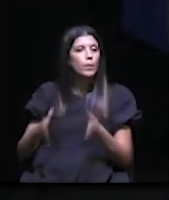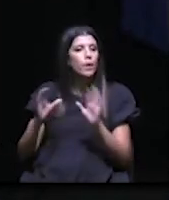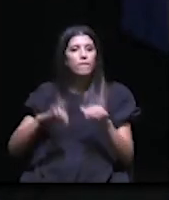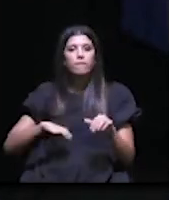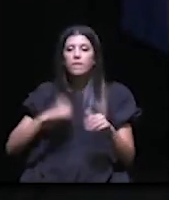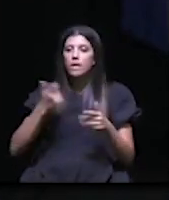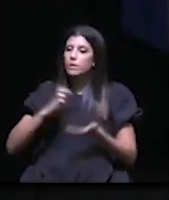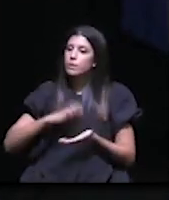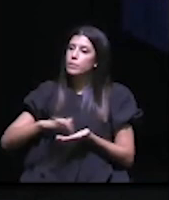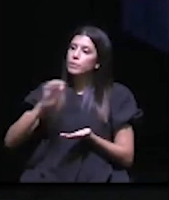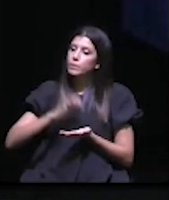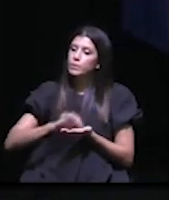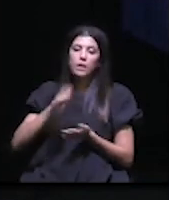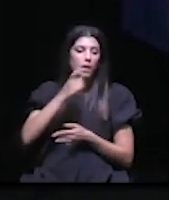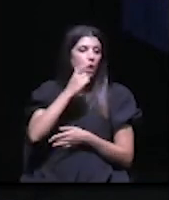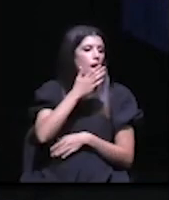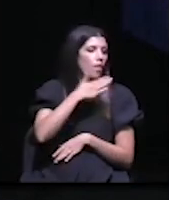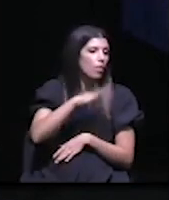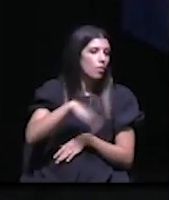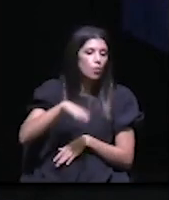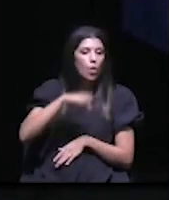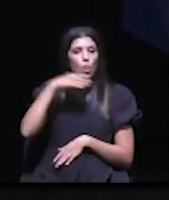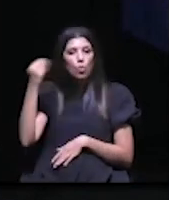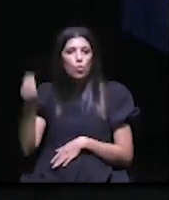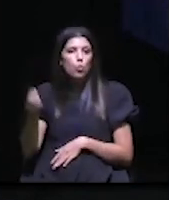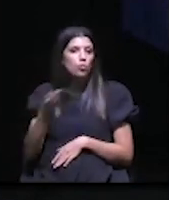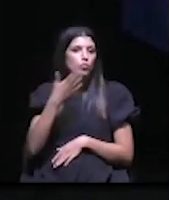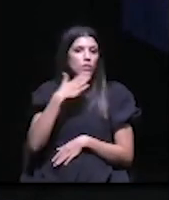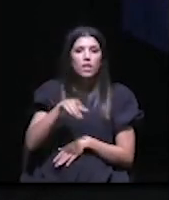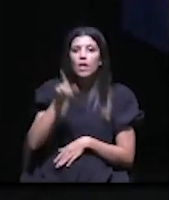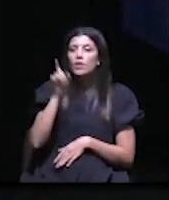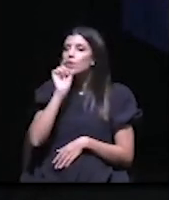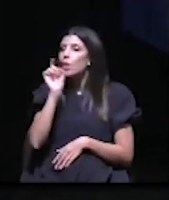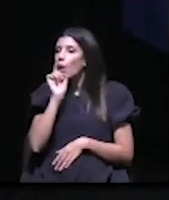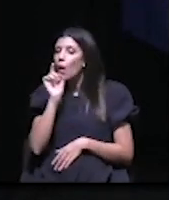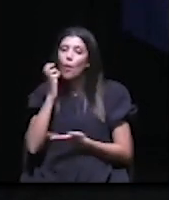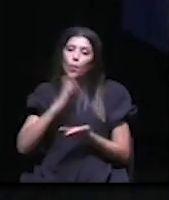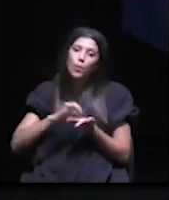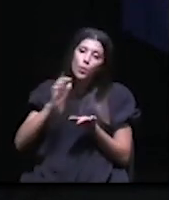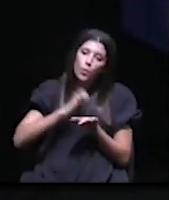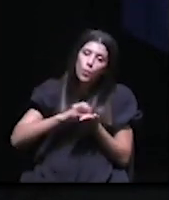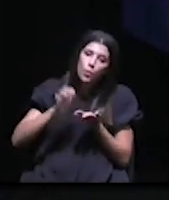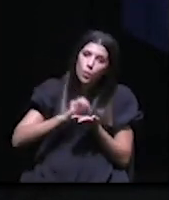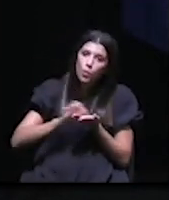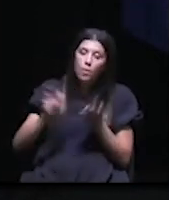que protegem crianças e adultos do sol, do ruído, do tráfego. Naturalmente, a prioridade de implementação das veredas